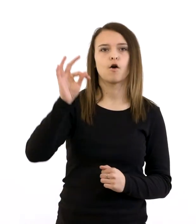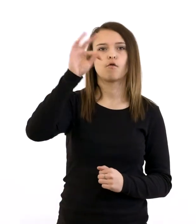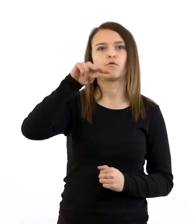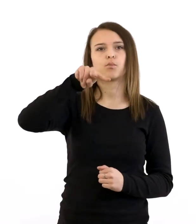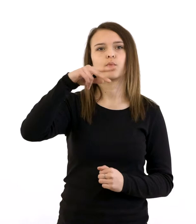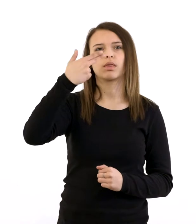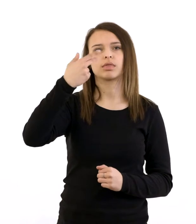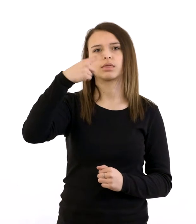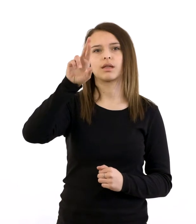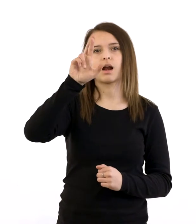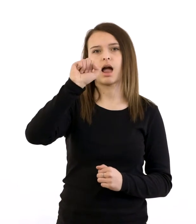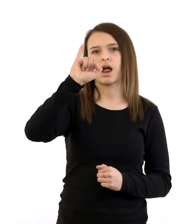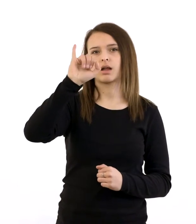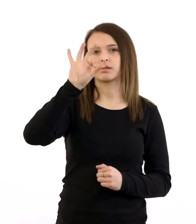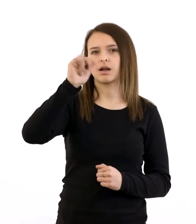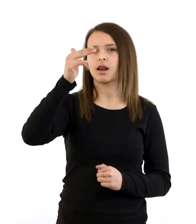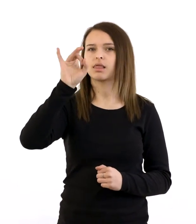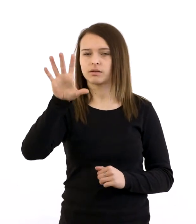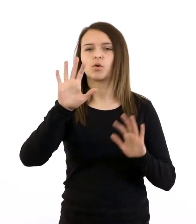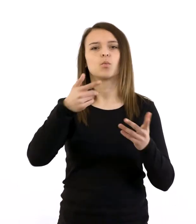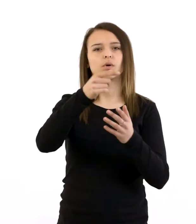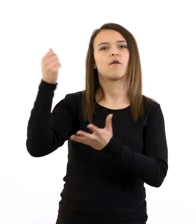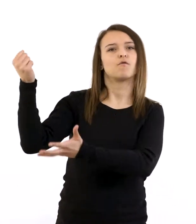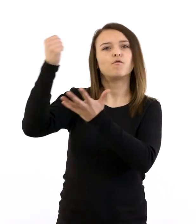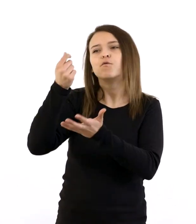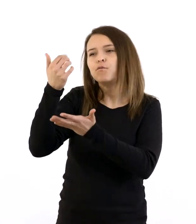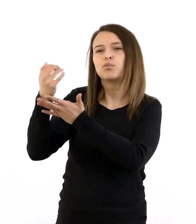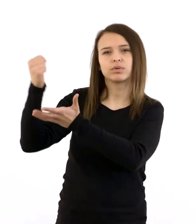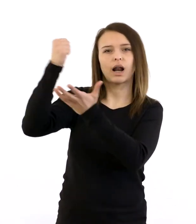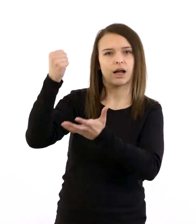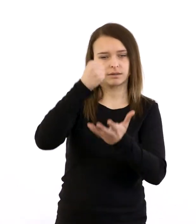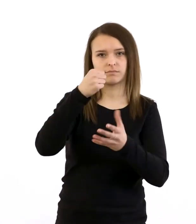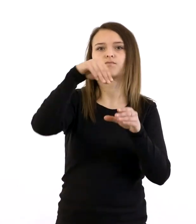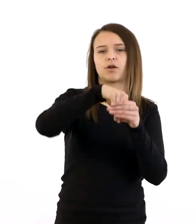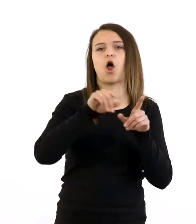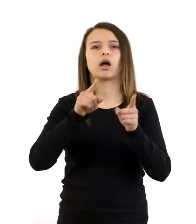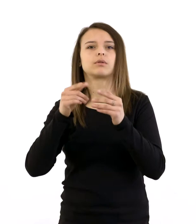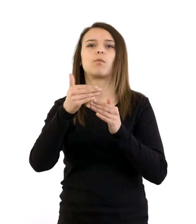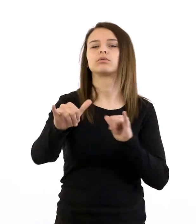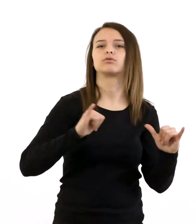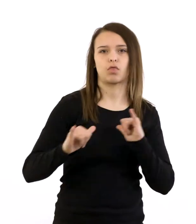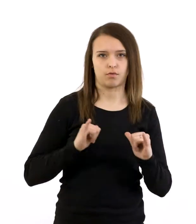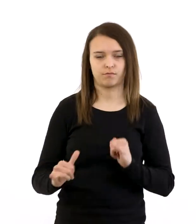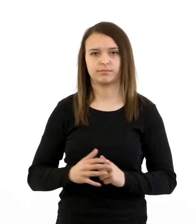Fundraising w organizacjach pozarządowych